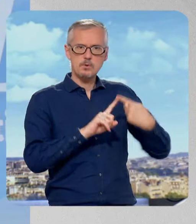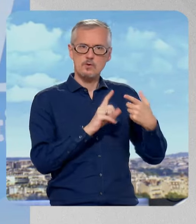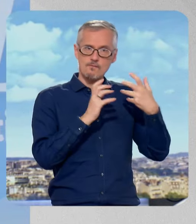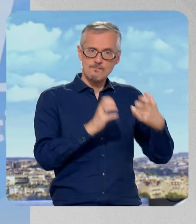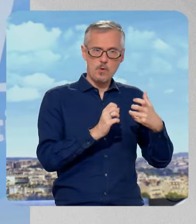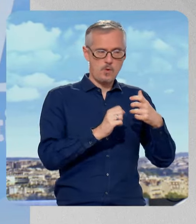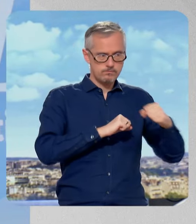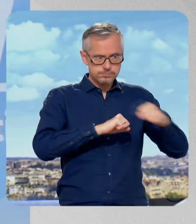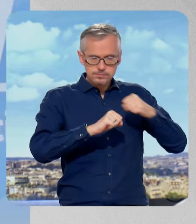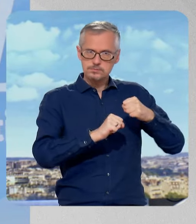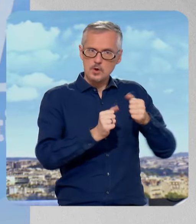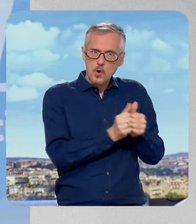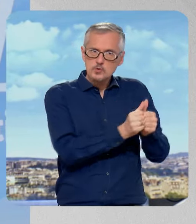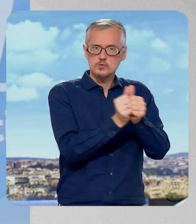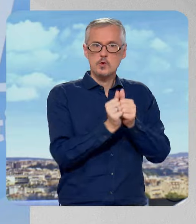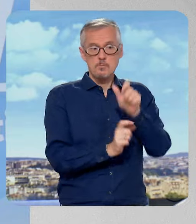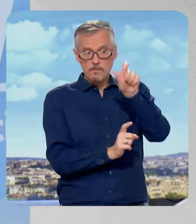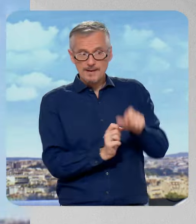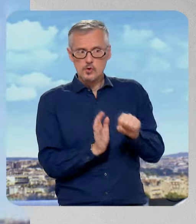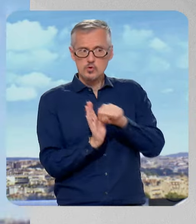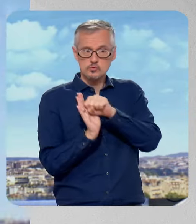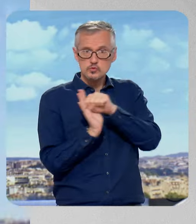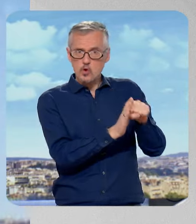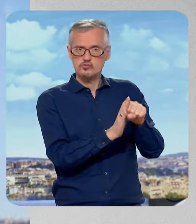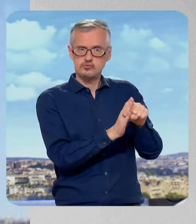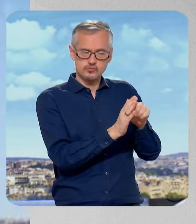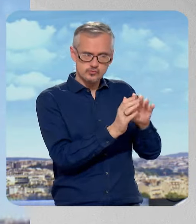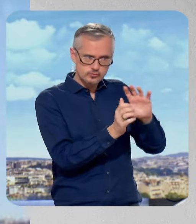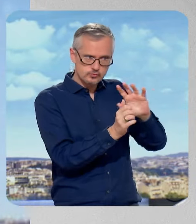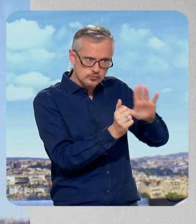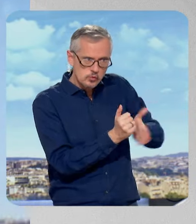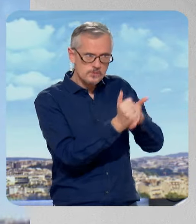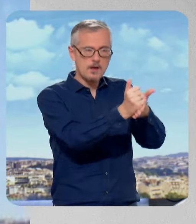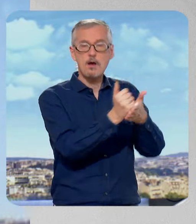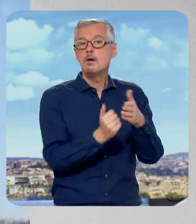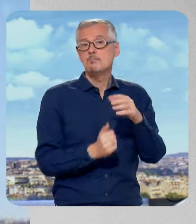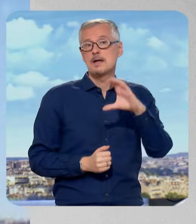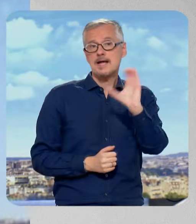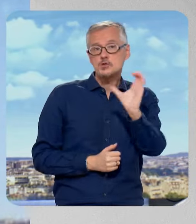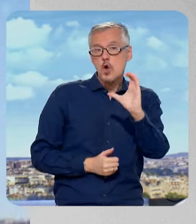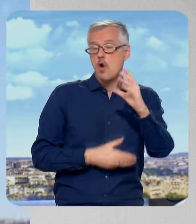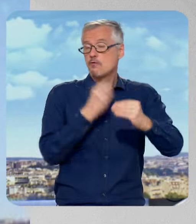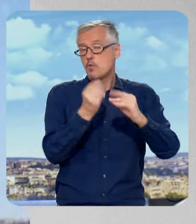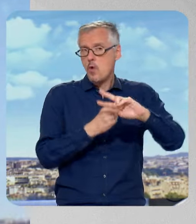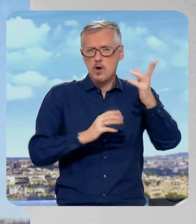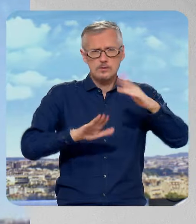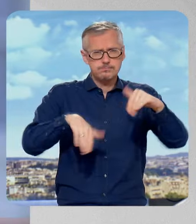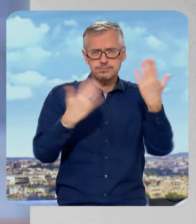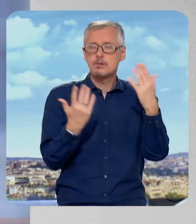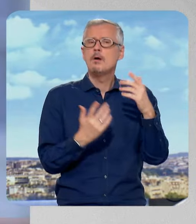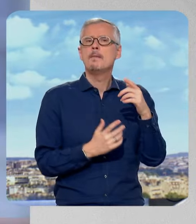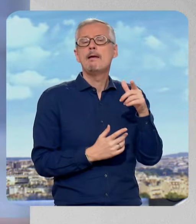Vu l'état de la France, ce n'est pas le moment de chercher des coupables. On doit trouver des solutions.